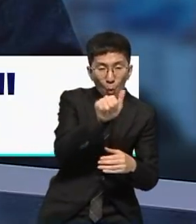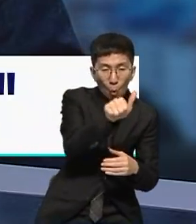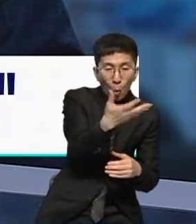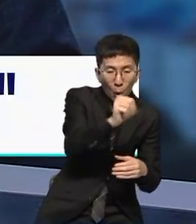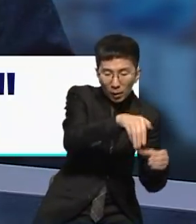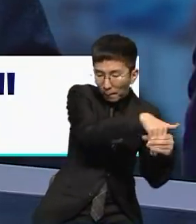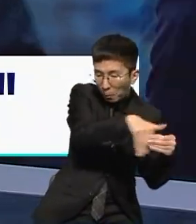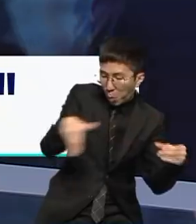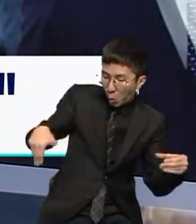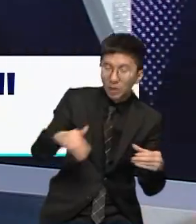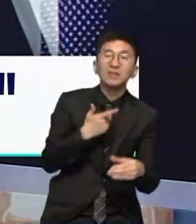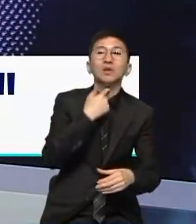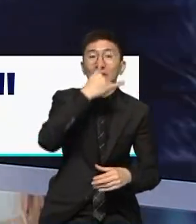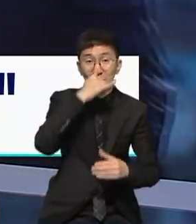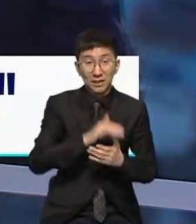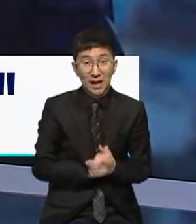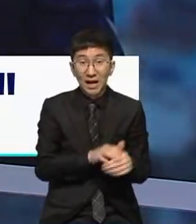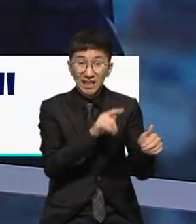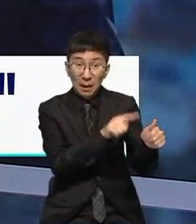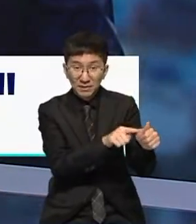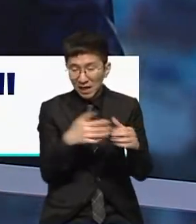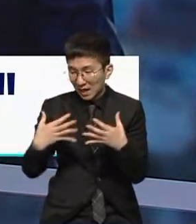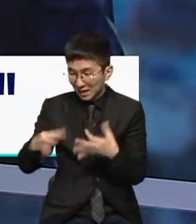박 전 특검은 김만배 씨 부탁을 받고